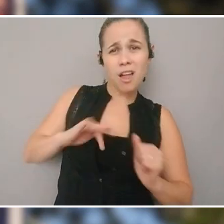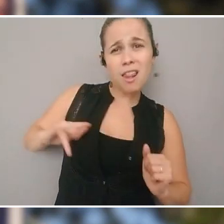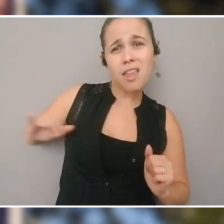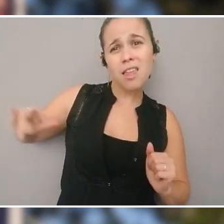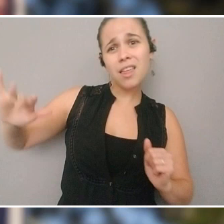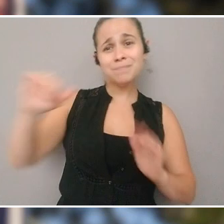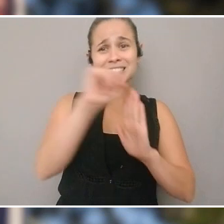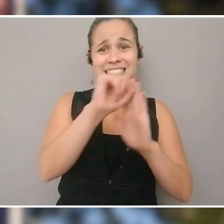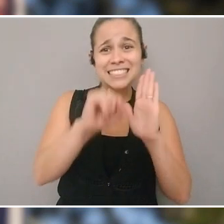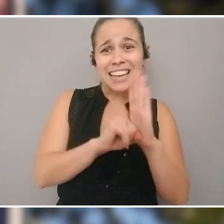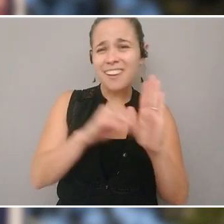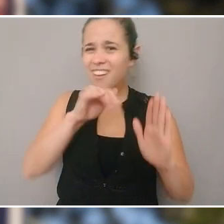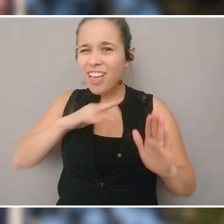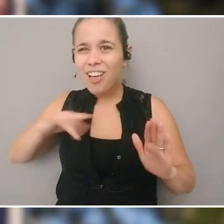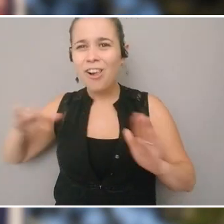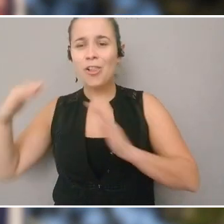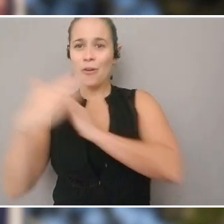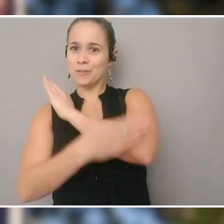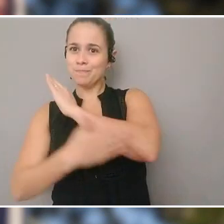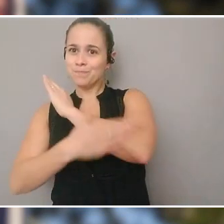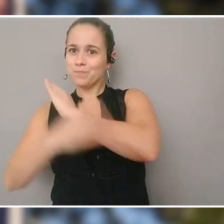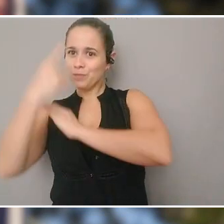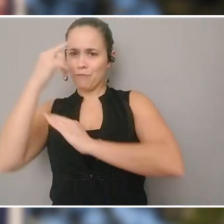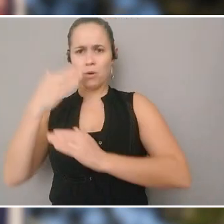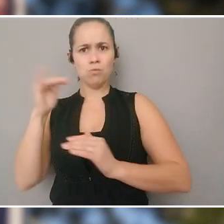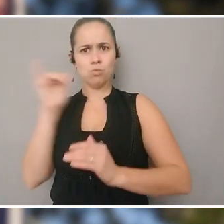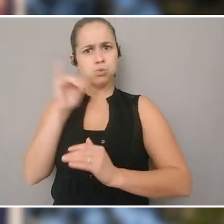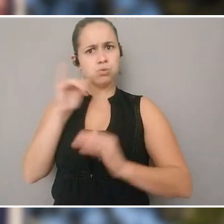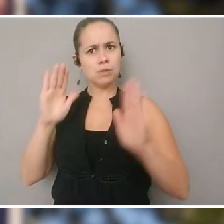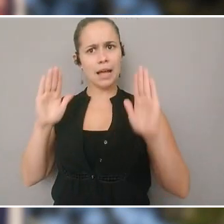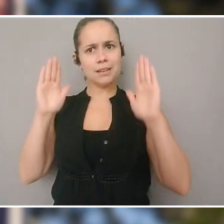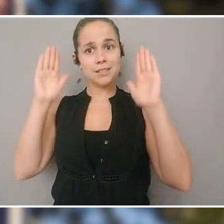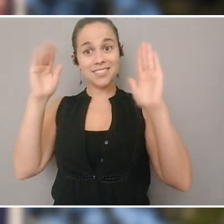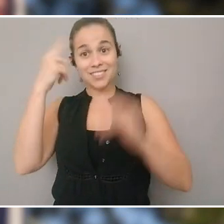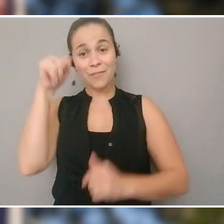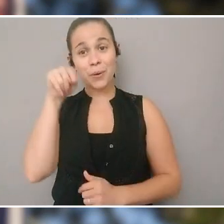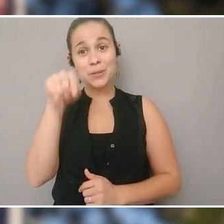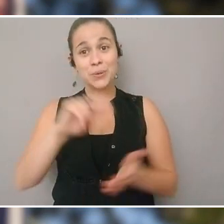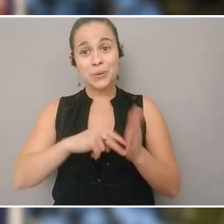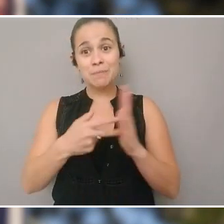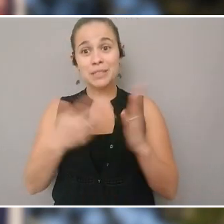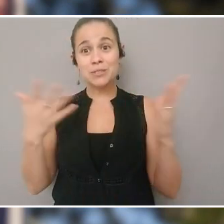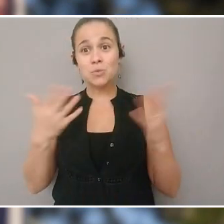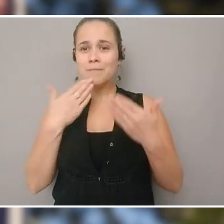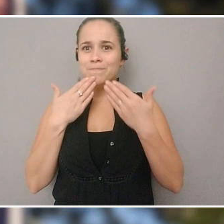por su excelencia. Para ti esto marca